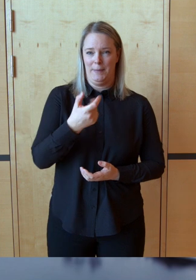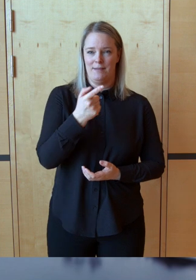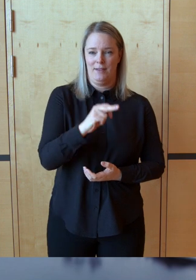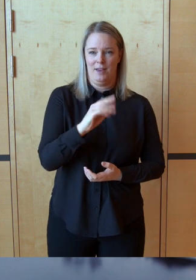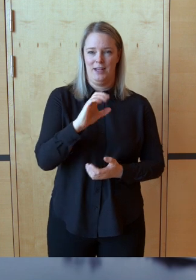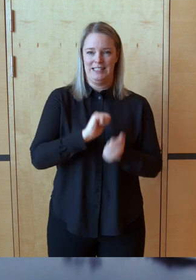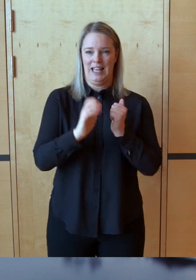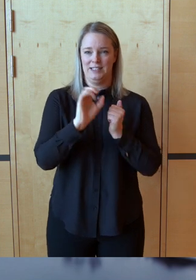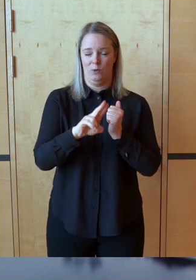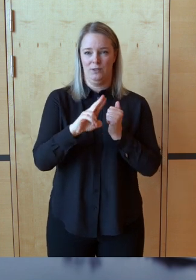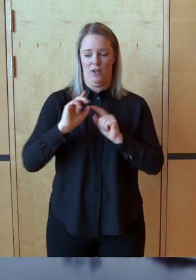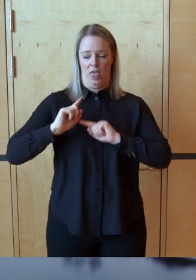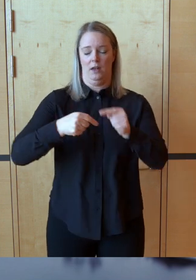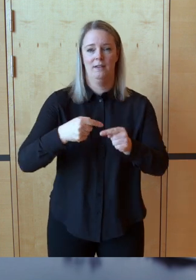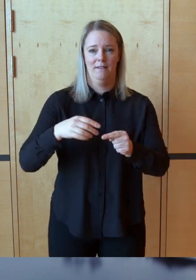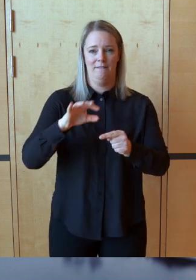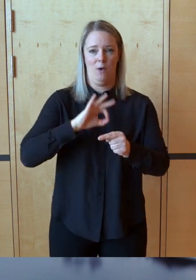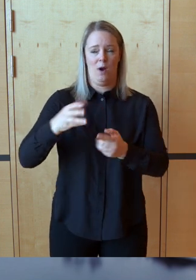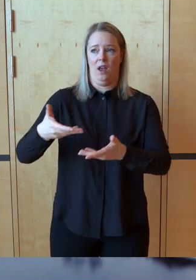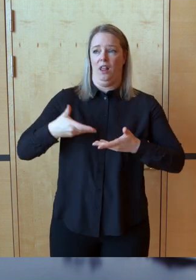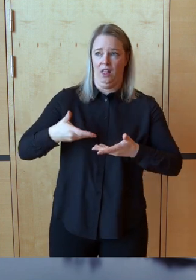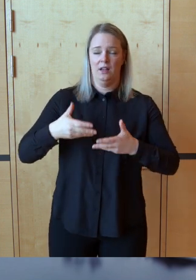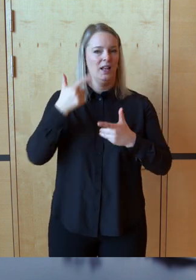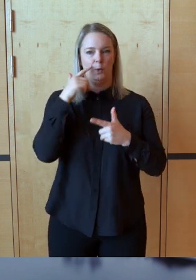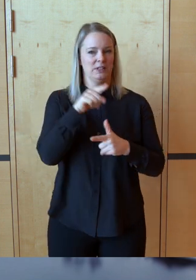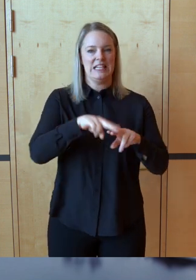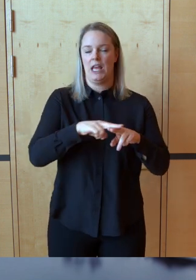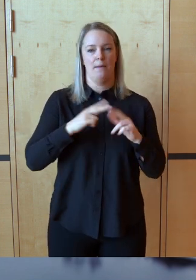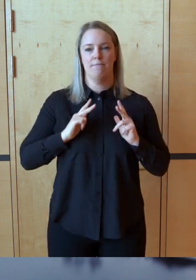Den här frågan Jag tror att han kan känna sig bekväm i det han fått ärva